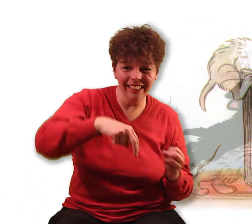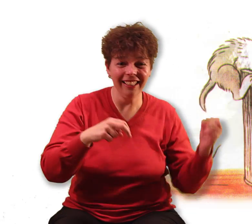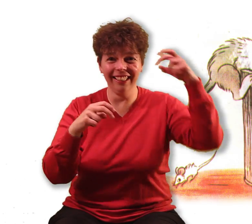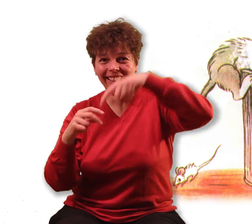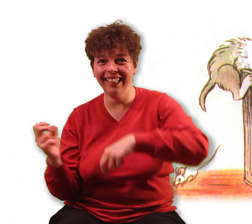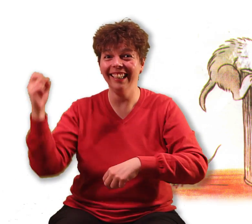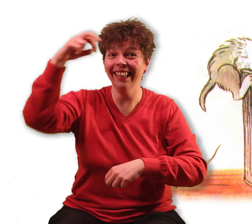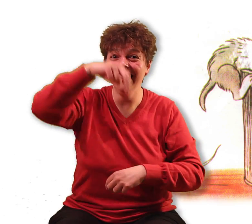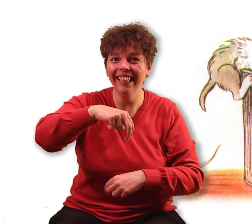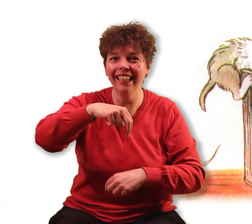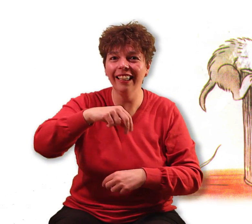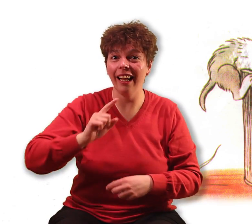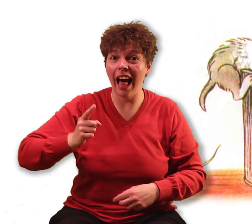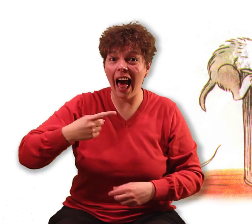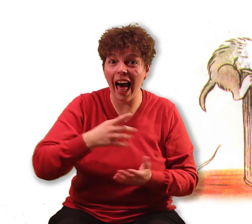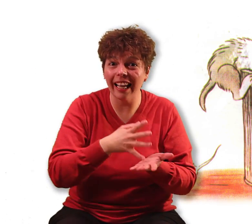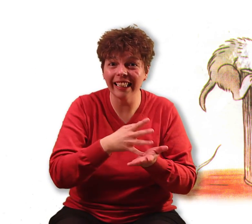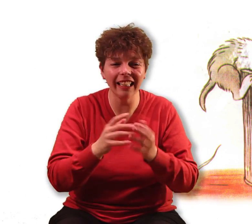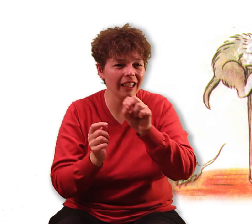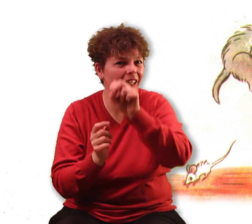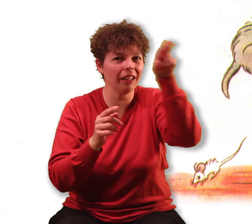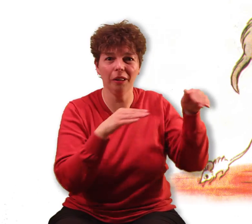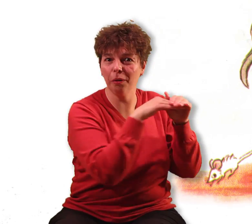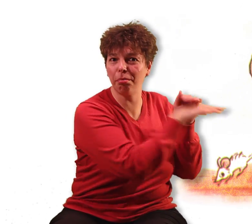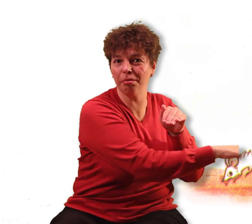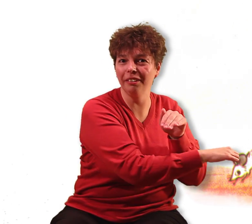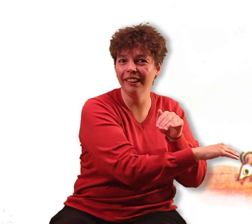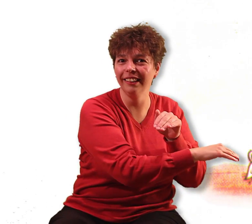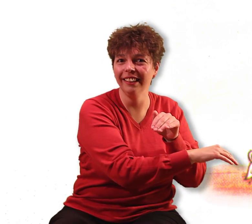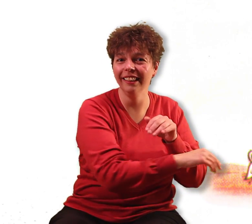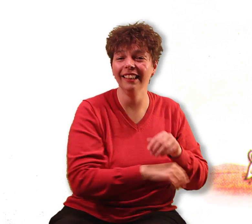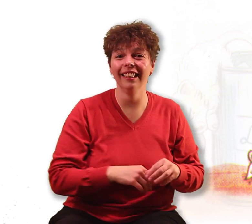A kiscicák utána. A kisegér elszaladt.